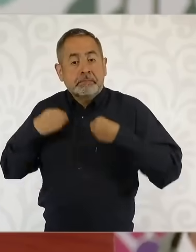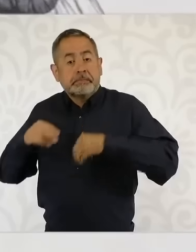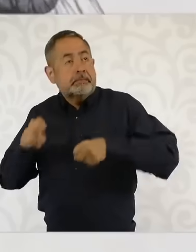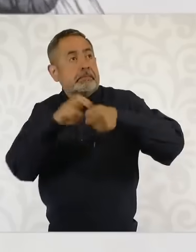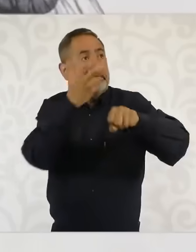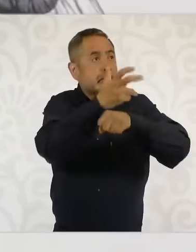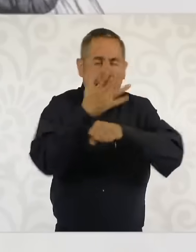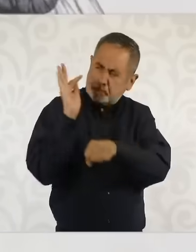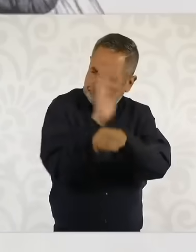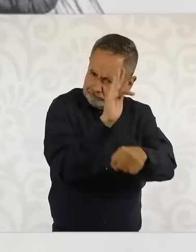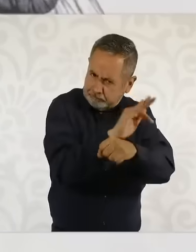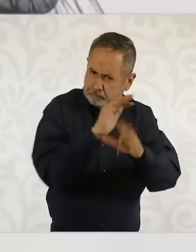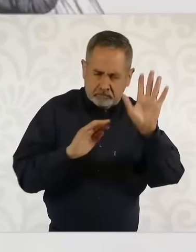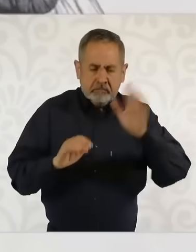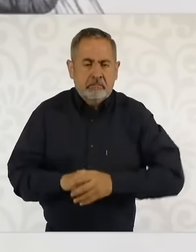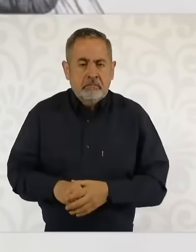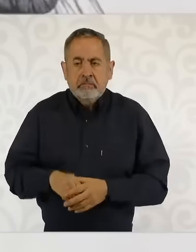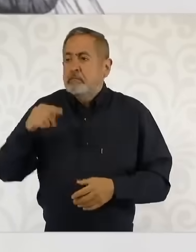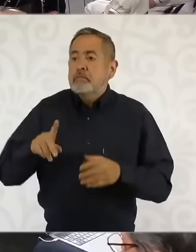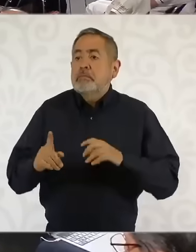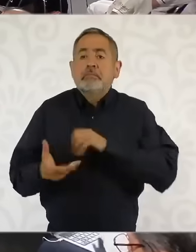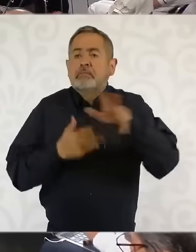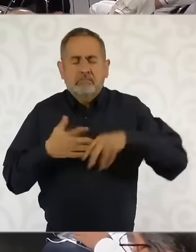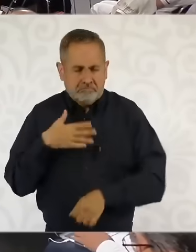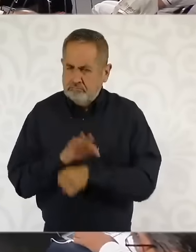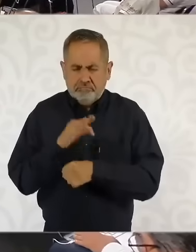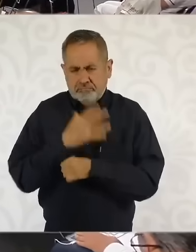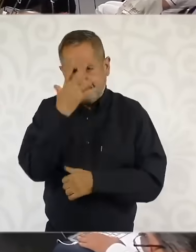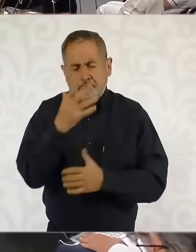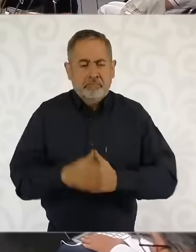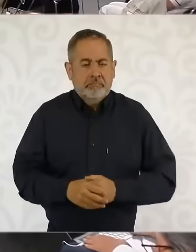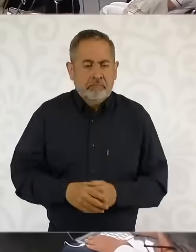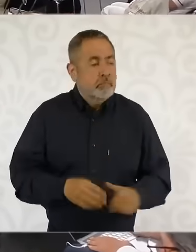al pueblo de México en este momento E en esta reunión eh colocalmente pues